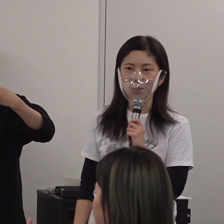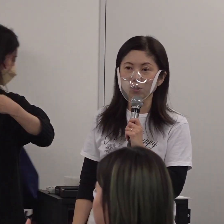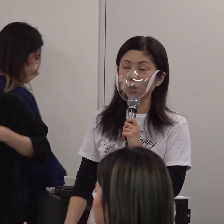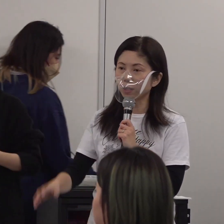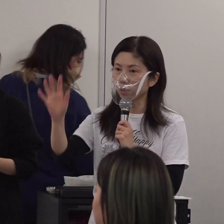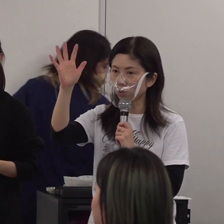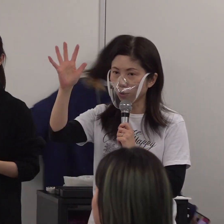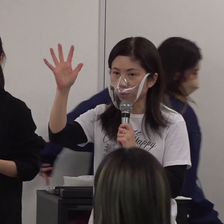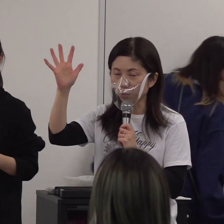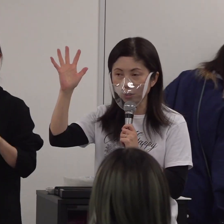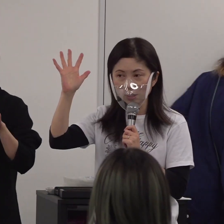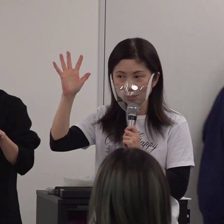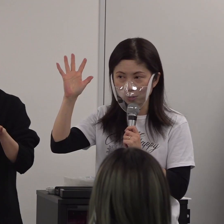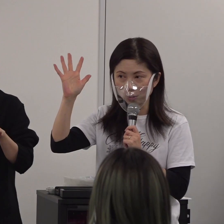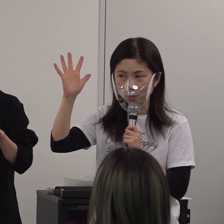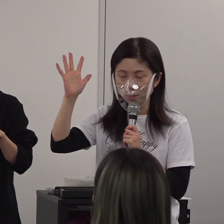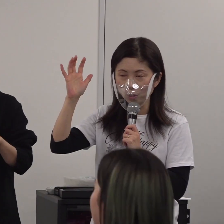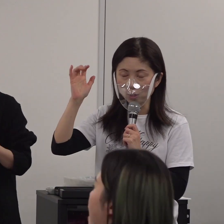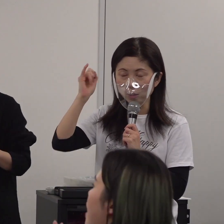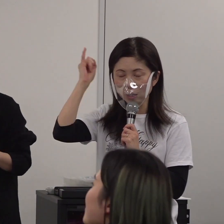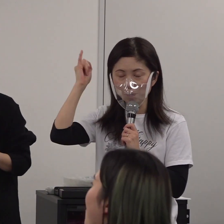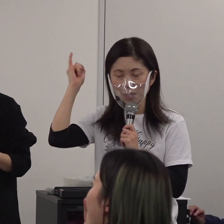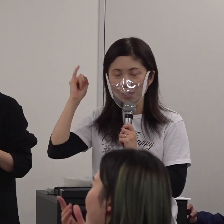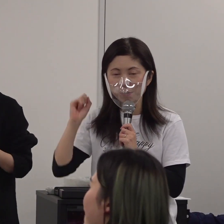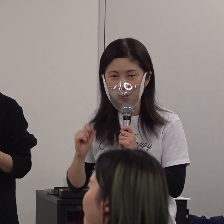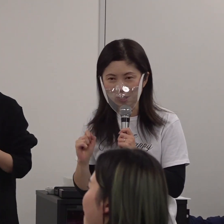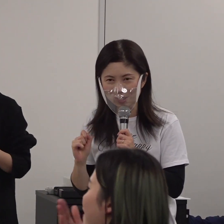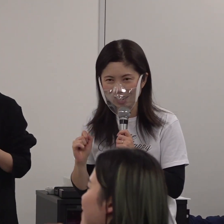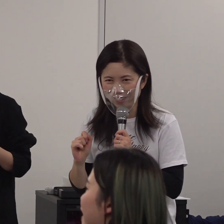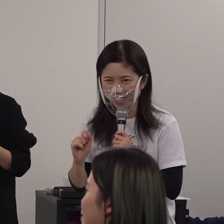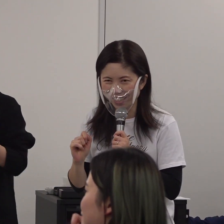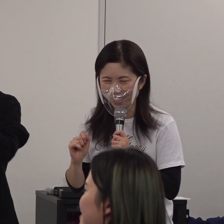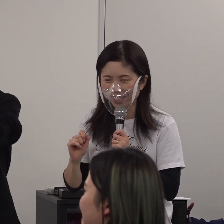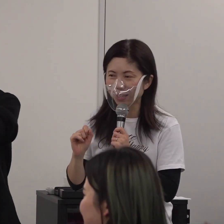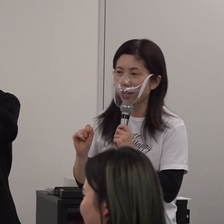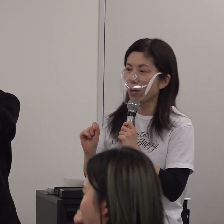今日はねちょっと難しいですよ いっぱい頭を使わないといけないです